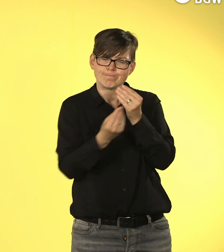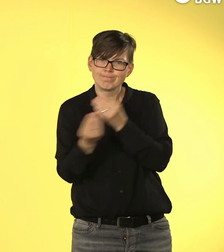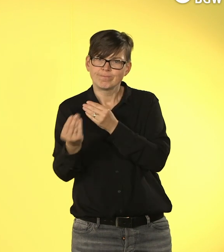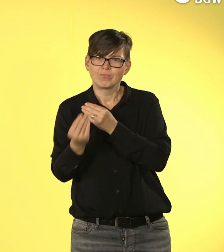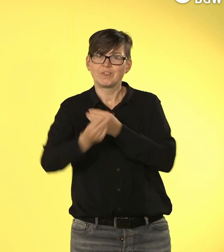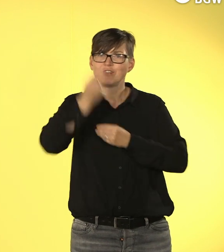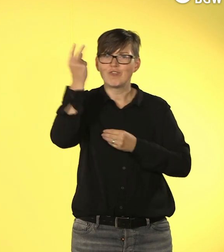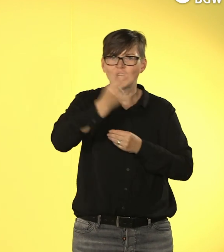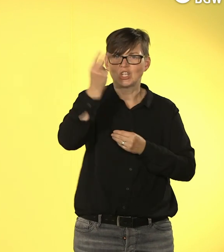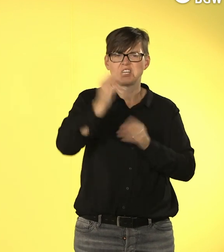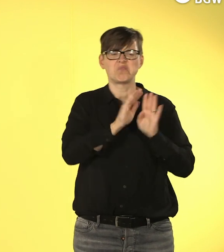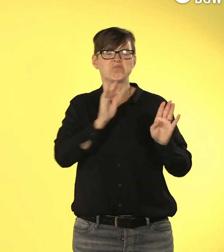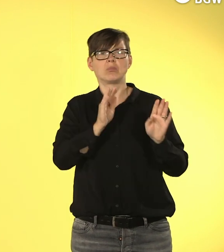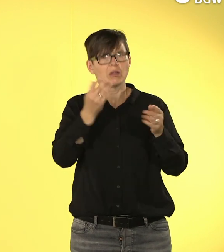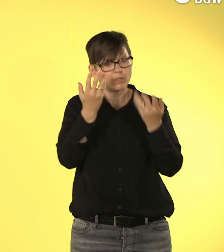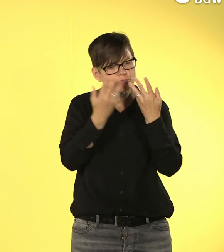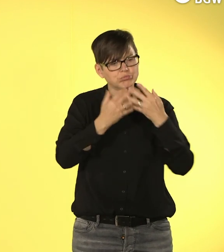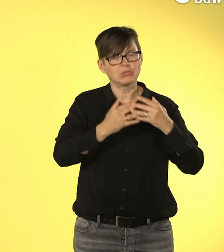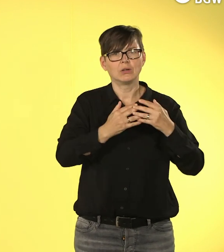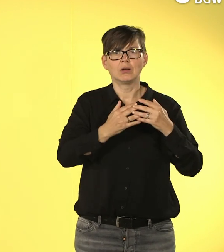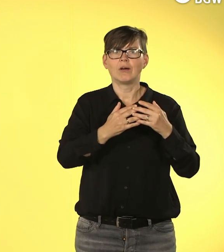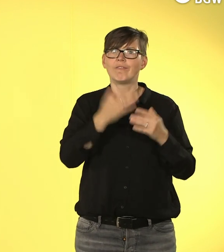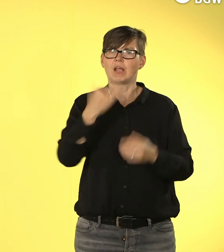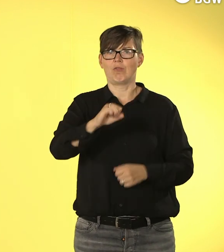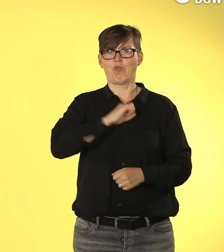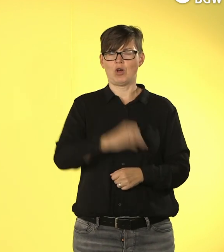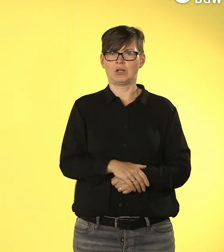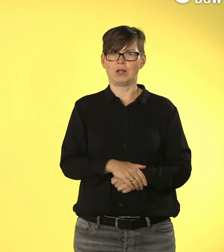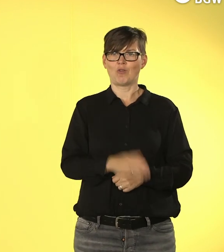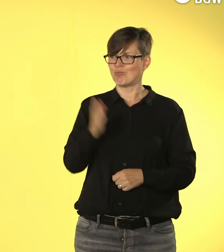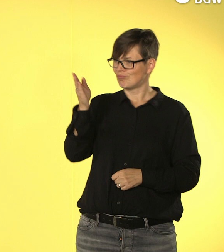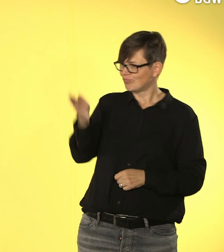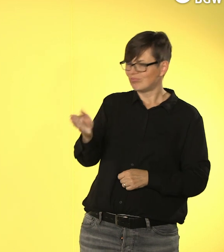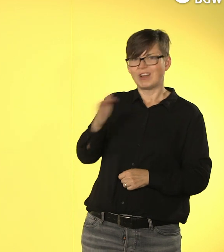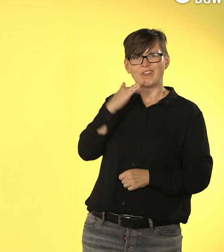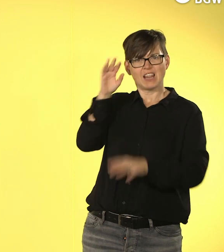Von den Erfahrungen der Älteren, von der Energie der Jüngeren. Wenn das Miteinander ...